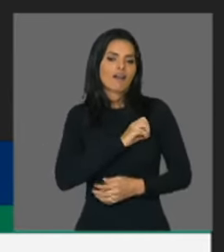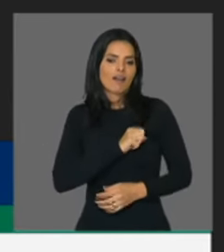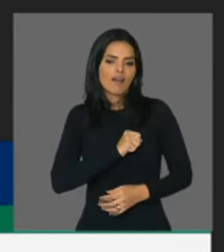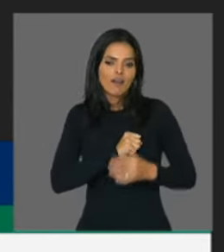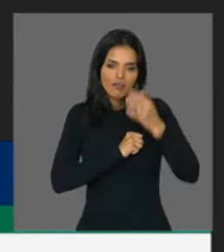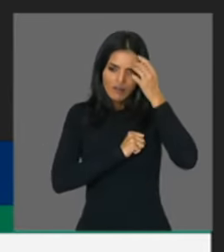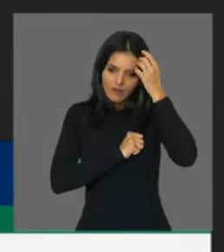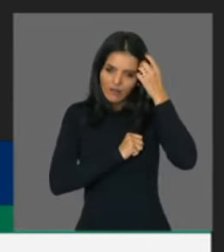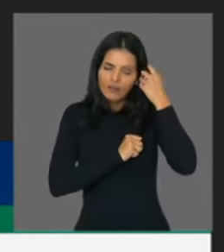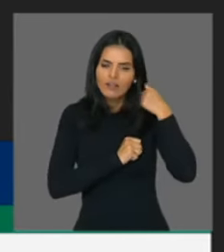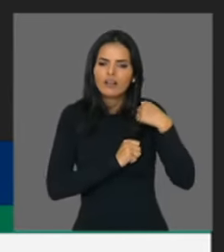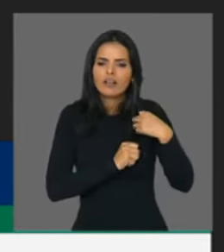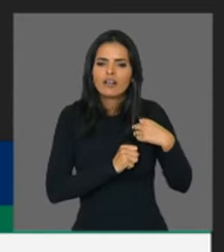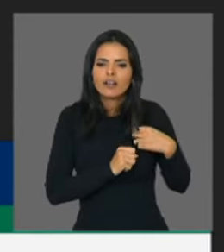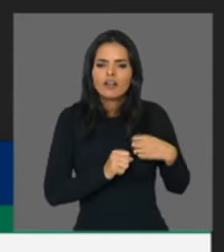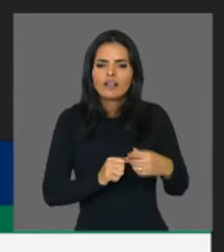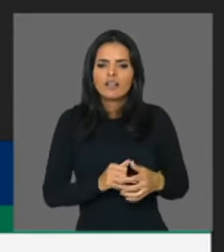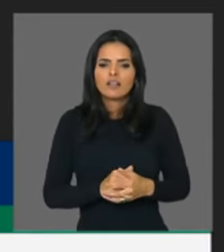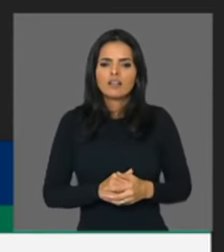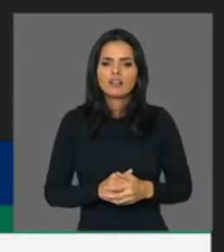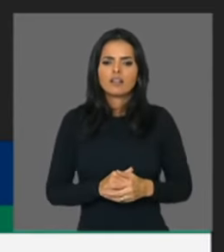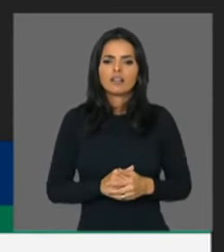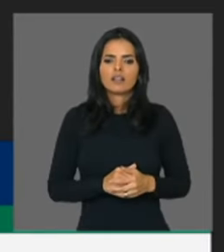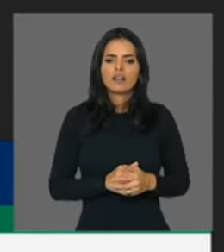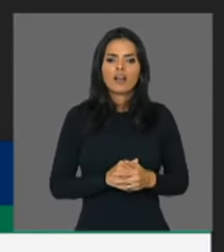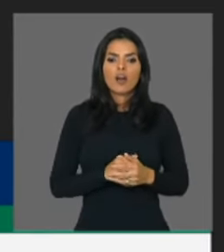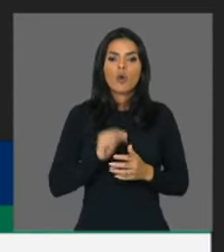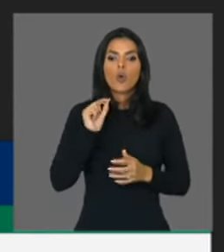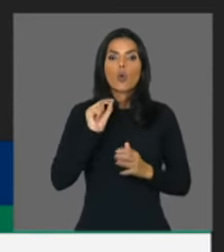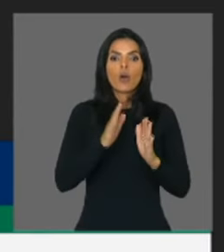LIVRO OITO VEZES, LÁ NO LIVRO DE JUÍZES, NOS ÚLTIMOS CAPÍTULOS ESTÁ ESCRITO ASSIM: "E HOUVE UM TEMPO EM